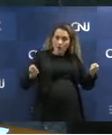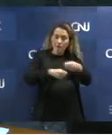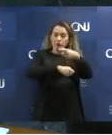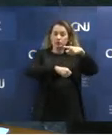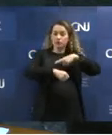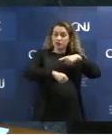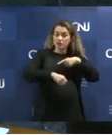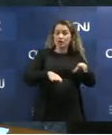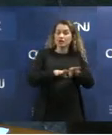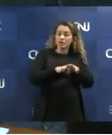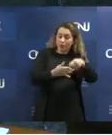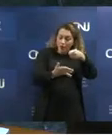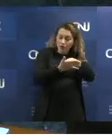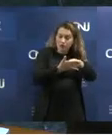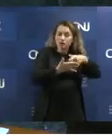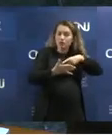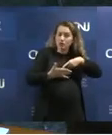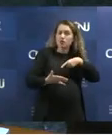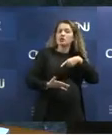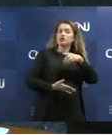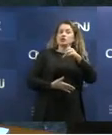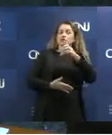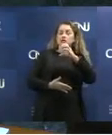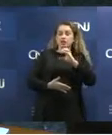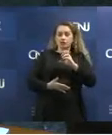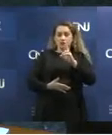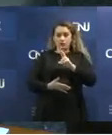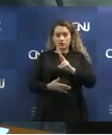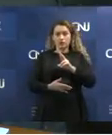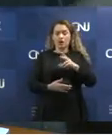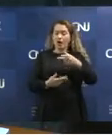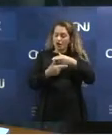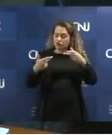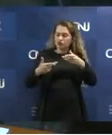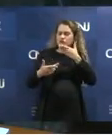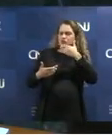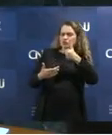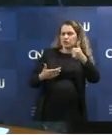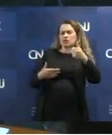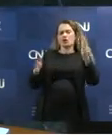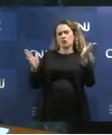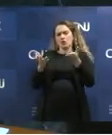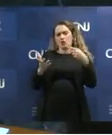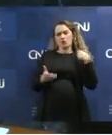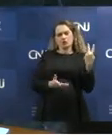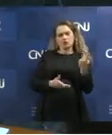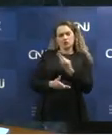da Corregedoria e do de MF, as coisas se resolveram. E hoje, com as três, com a divisão está funcionando.